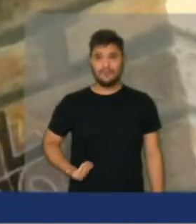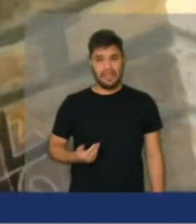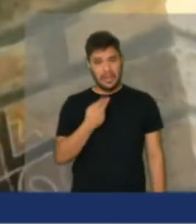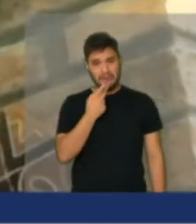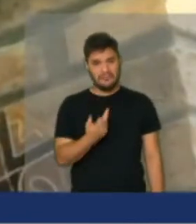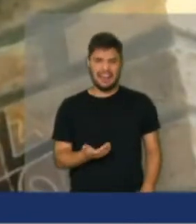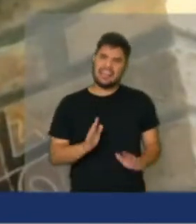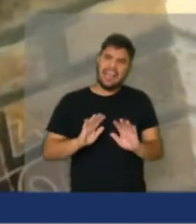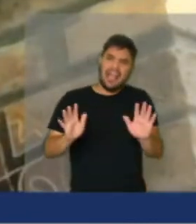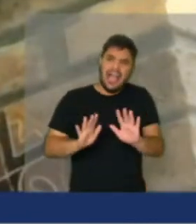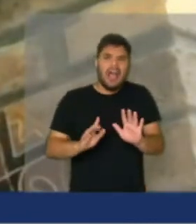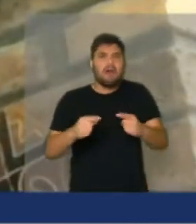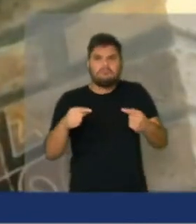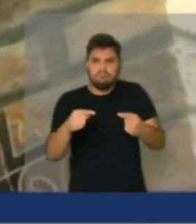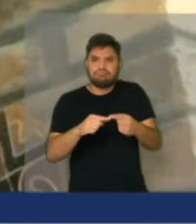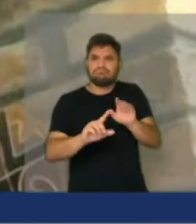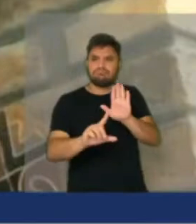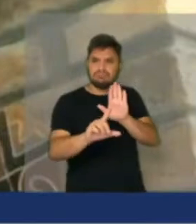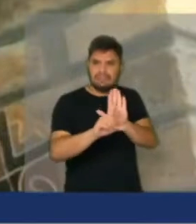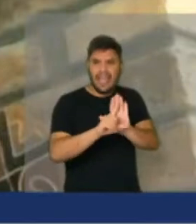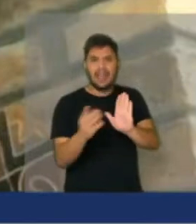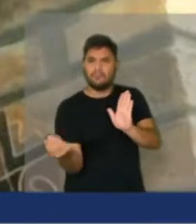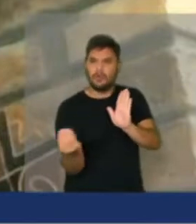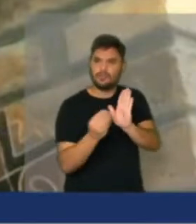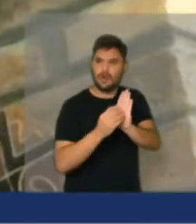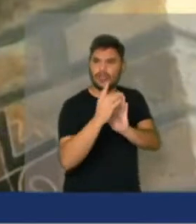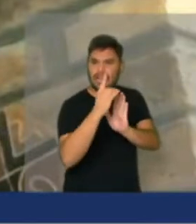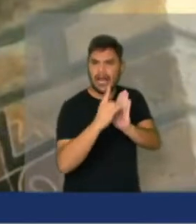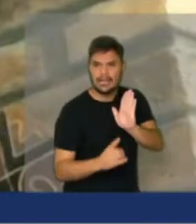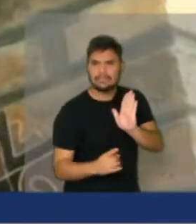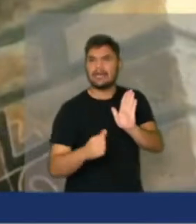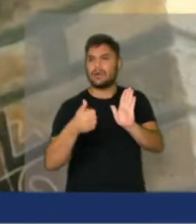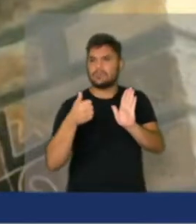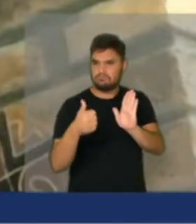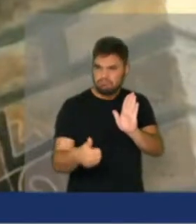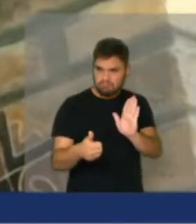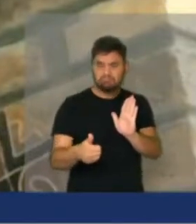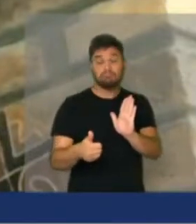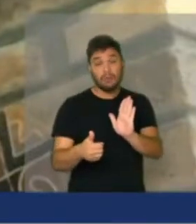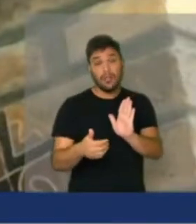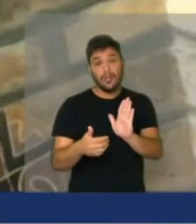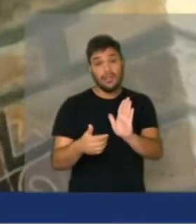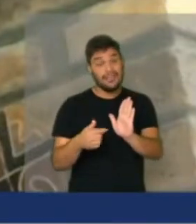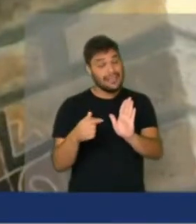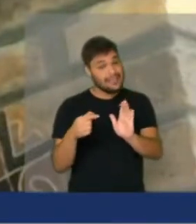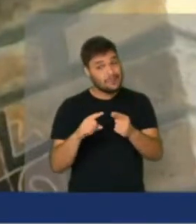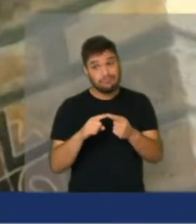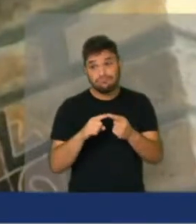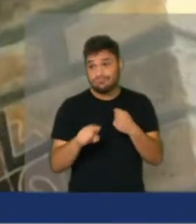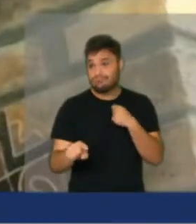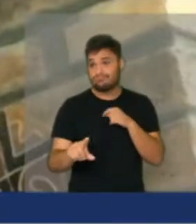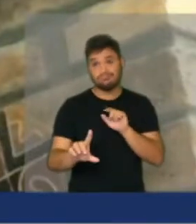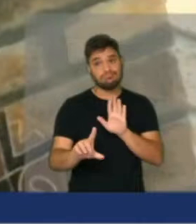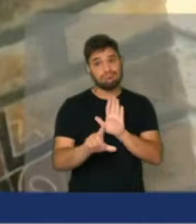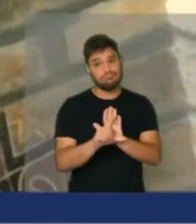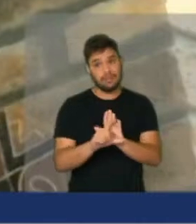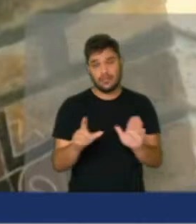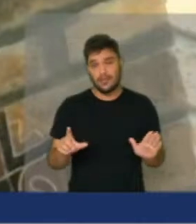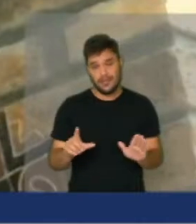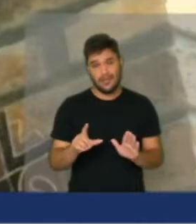É LEGAL. ESTÁ DECLARADO. TEM A DECLARAÇÃO, É TÃO ILEGAL, PRIMEIRO PELO CÓDIGO DE ÉTICA DA ALTA ADMINISTRAÇÃO PÚBLICA, MAS